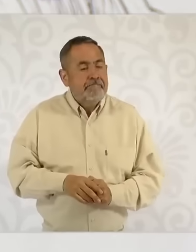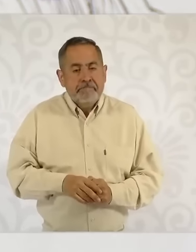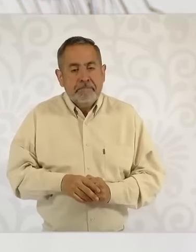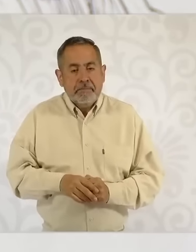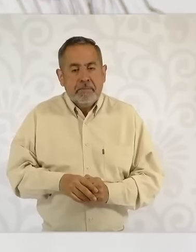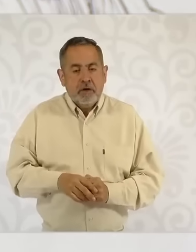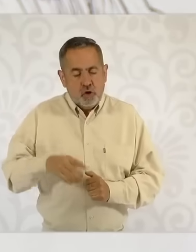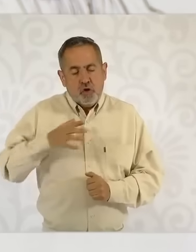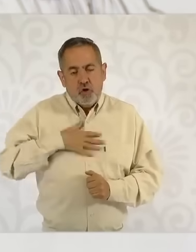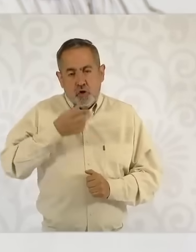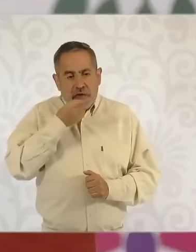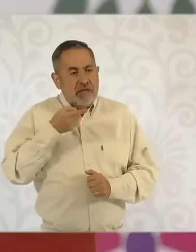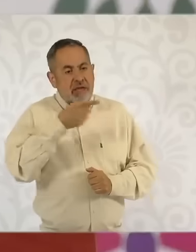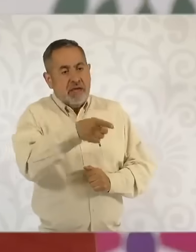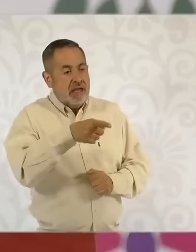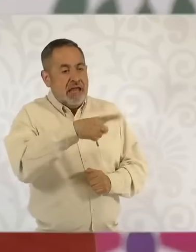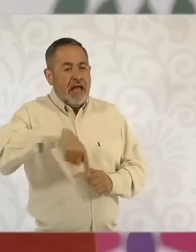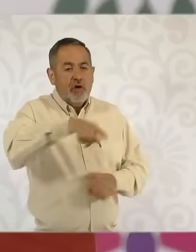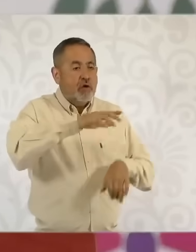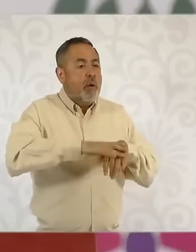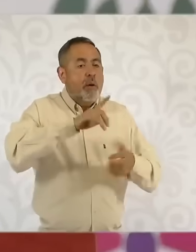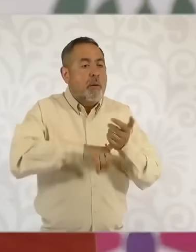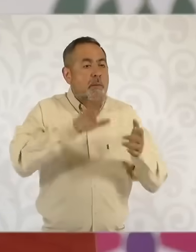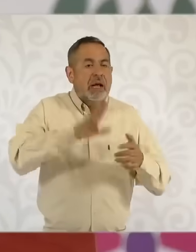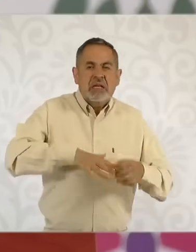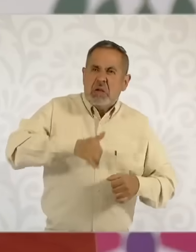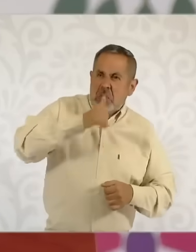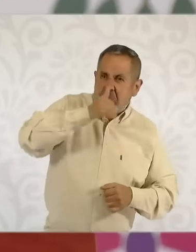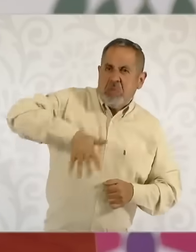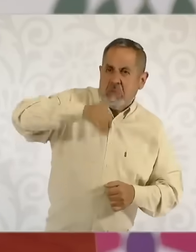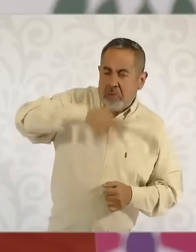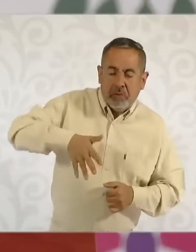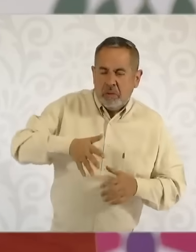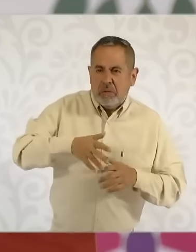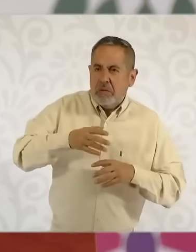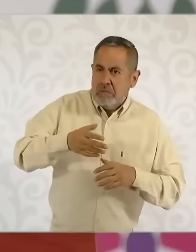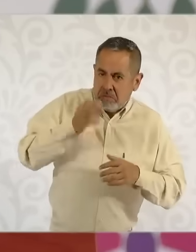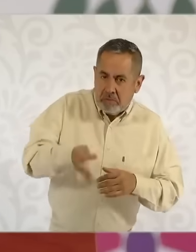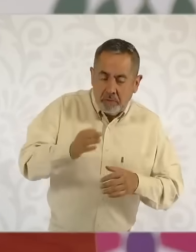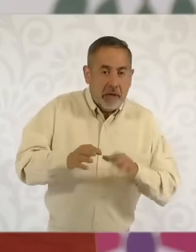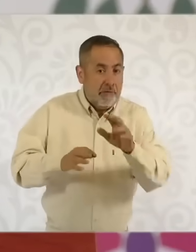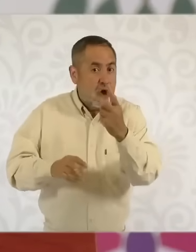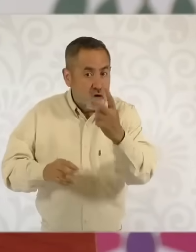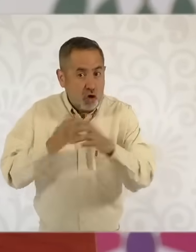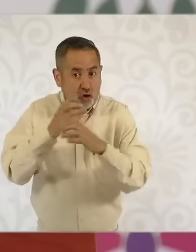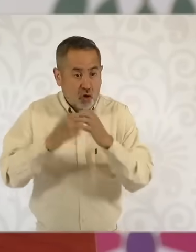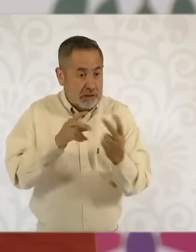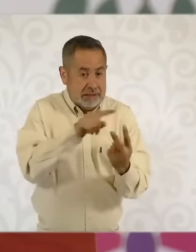catalogué como provocación hace dos días en donde hay dos escenas con banderas